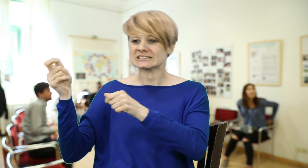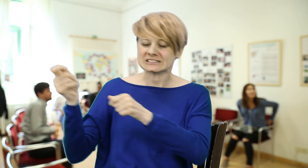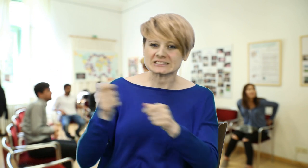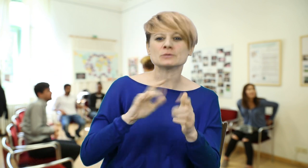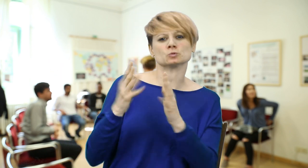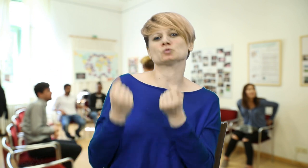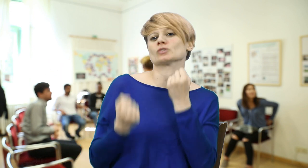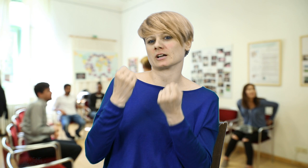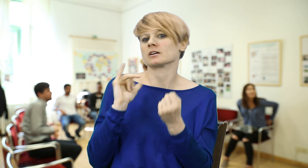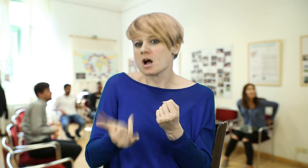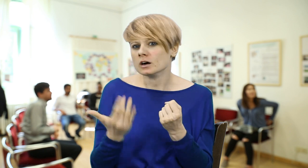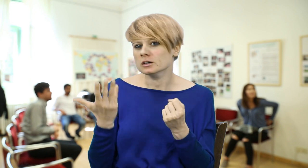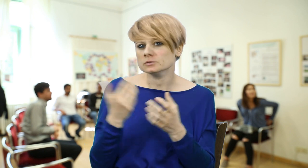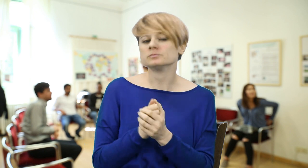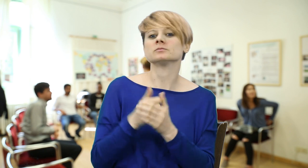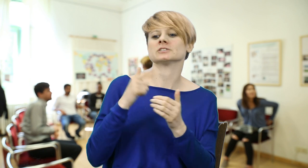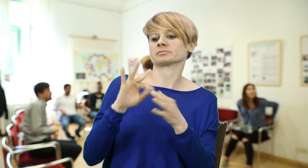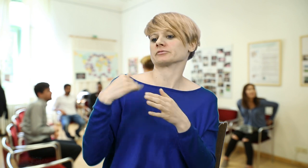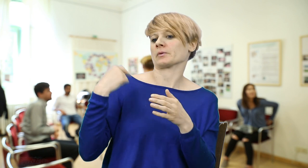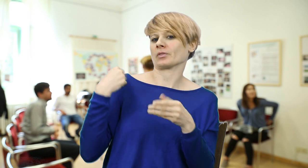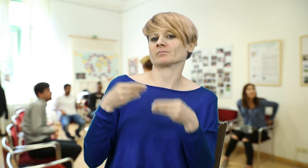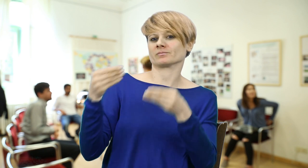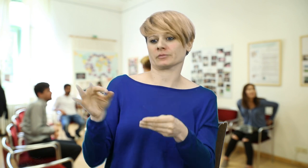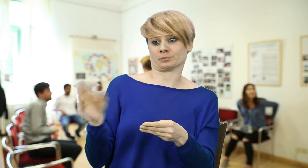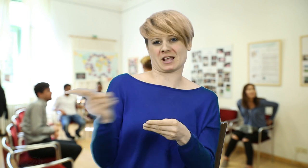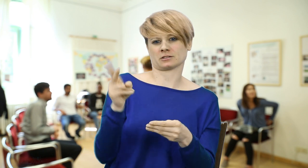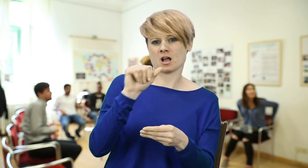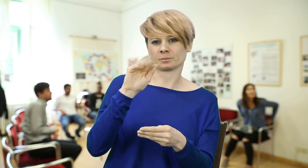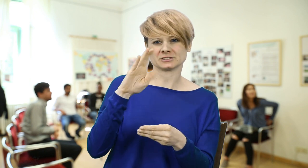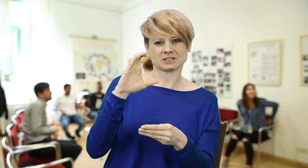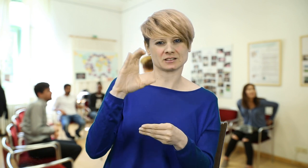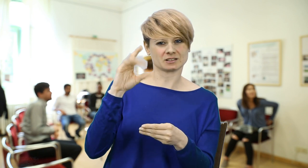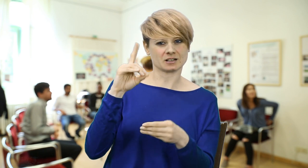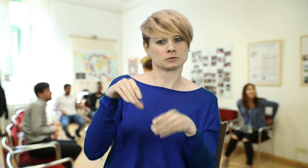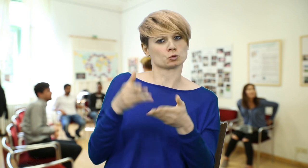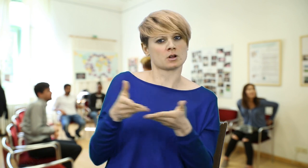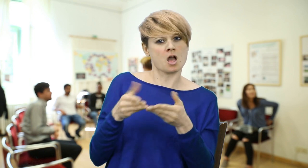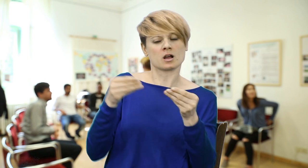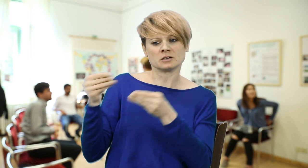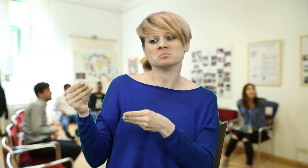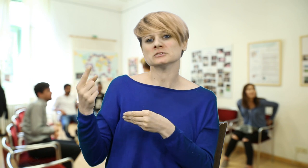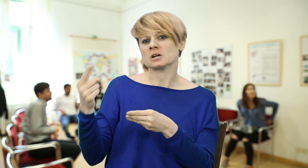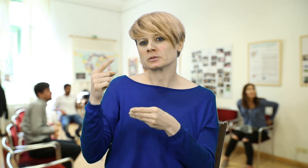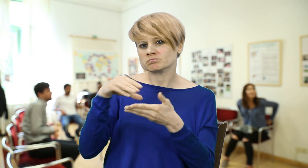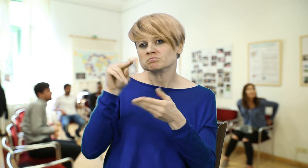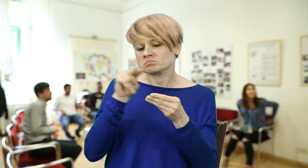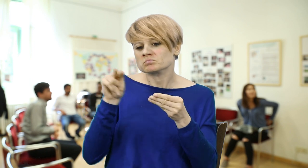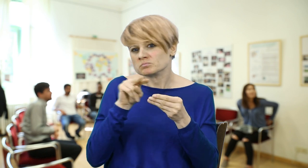Beim gleichen Thema zu bleiben ist nicht leicht. Vor kurzem habe ich beiden das Fingeralphabet zum Lernen mitgegeben,